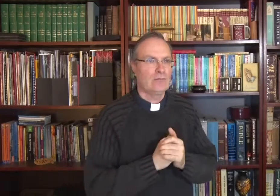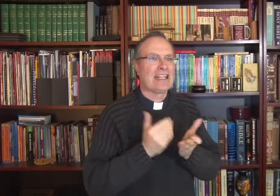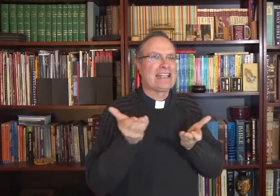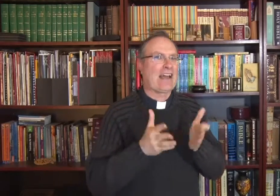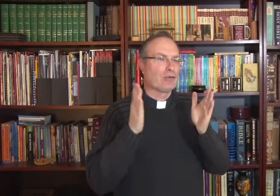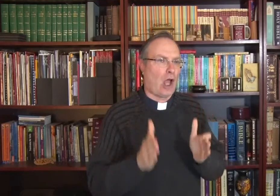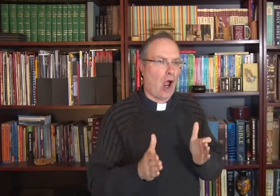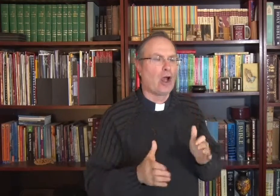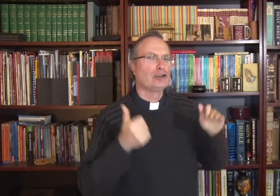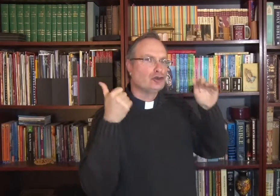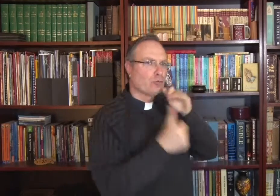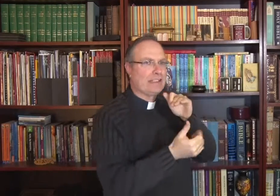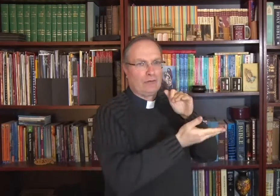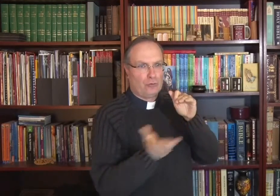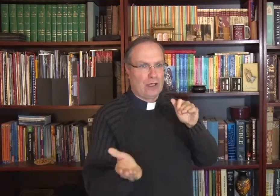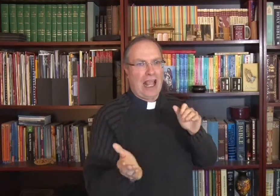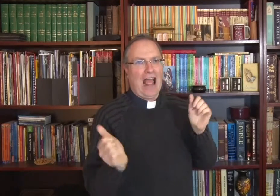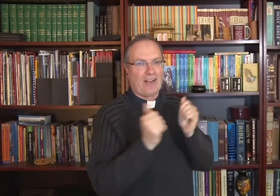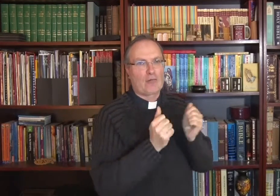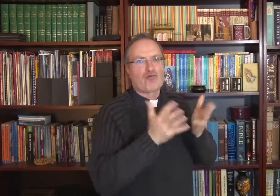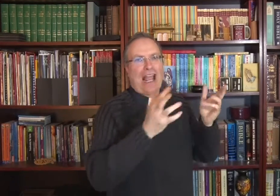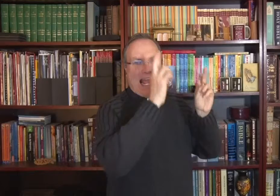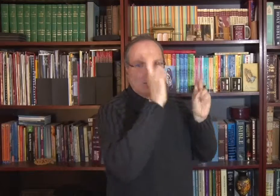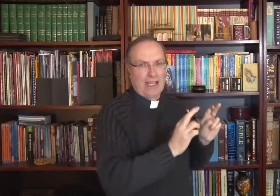Serviteurs, soumettez-vous avec le plus grand respect